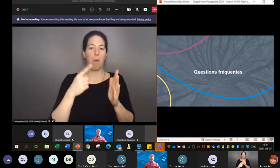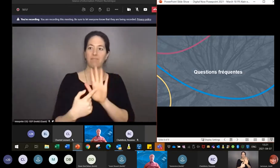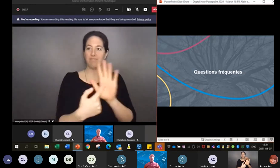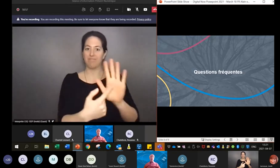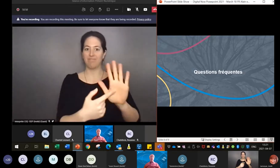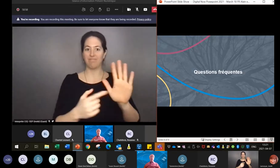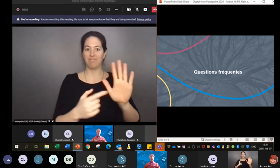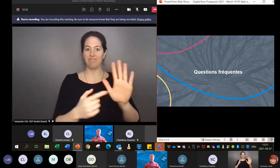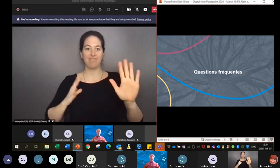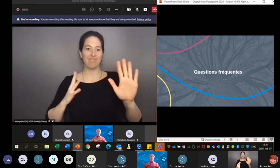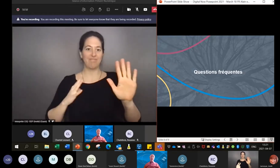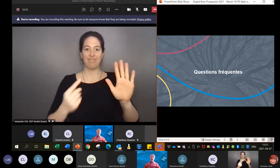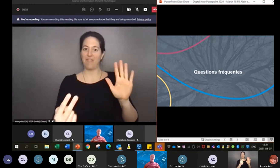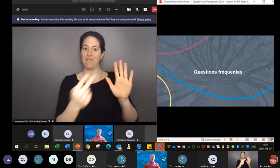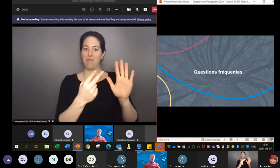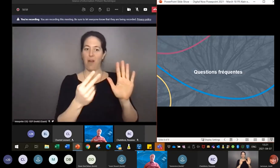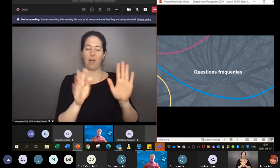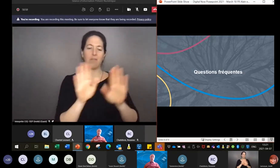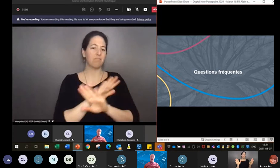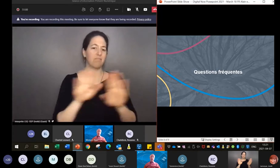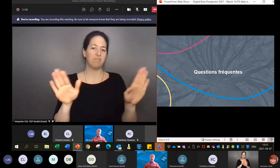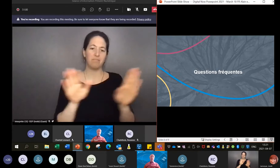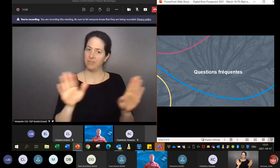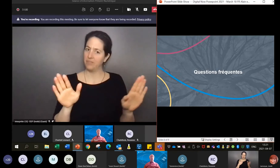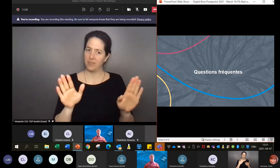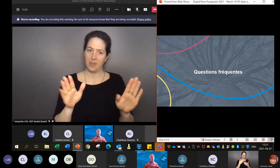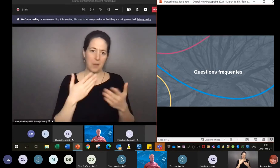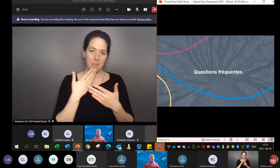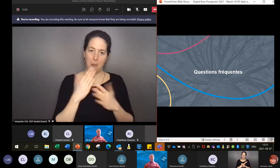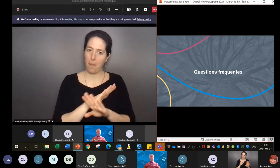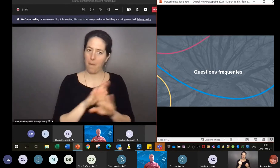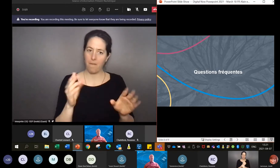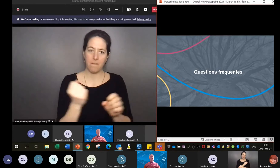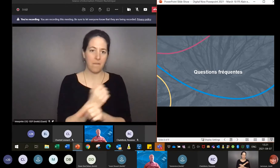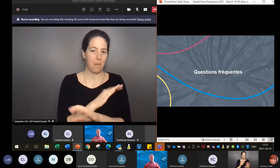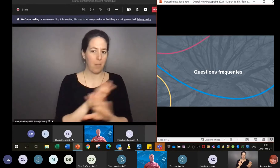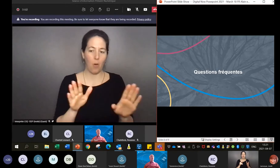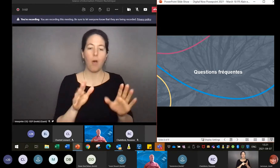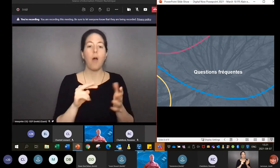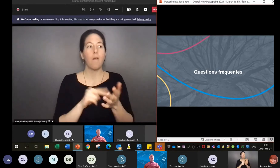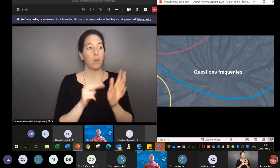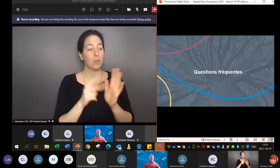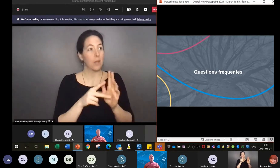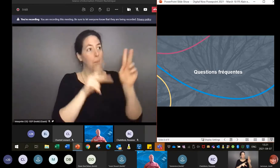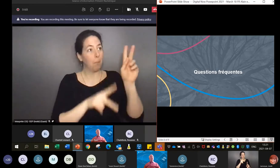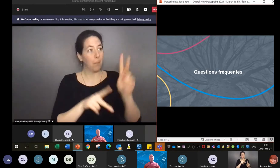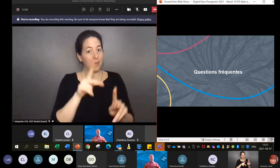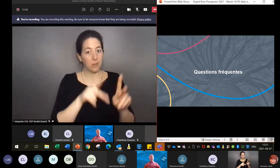candidature, c’est un fortement déconseillé. Donc